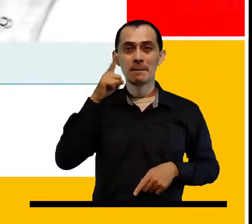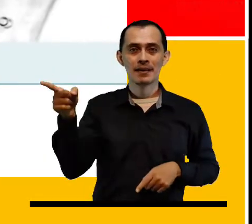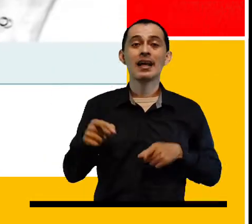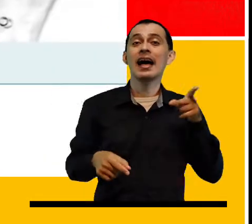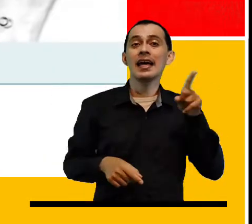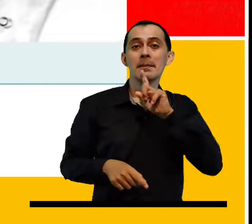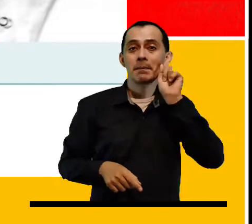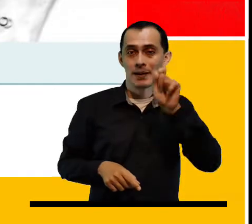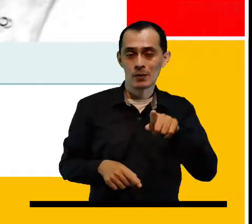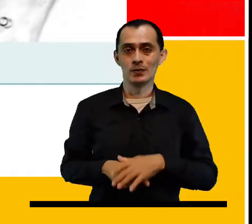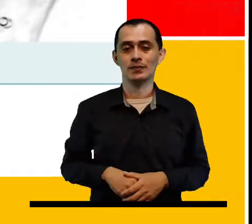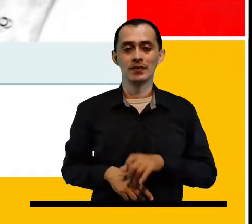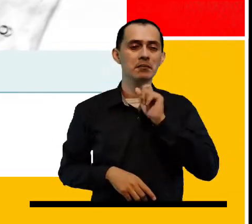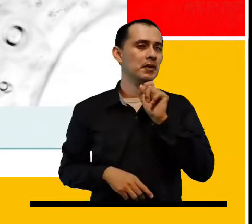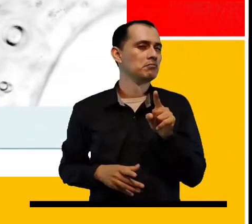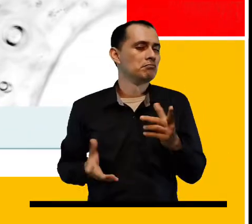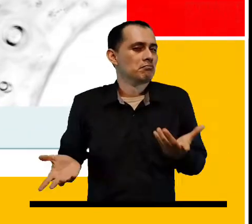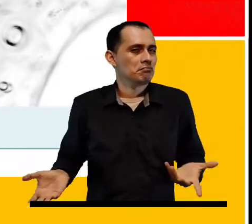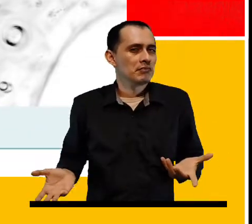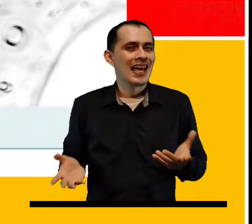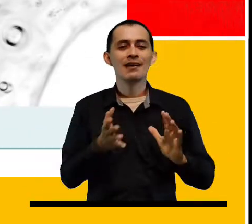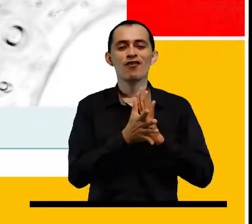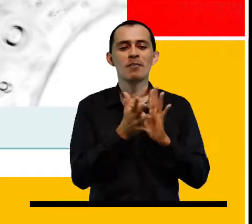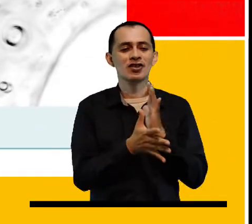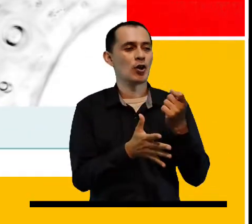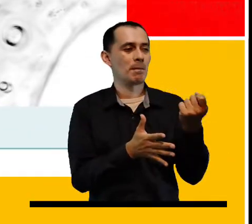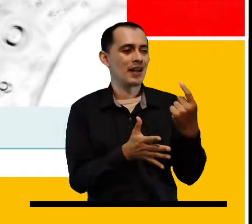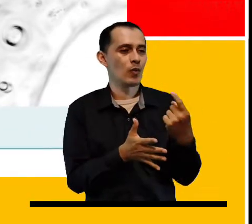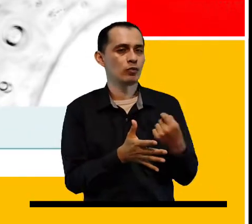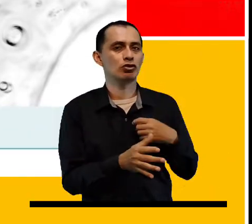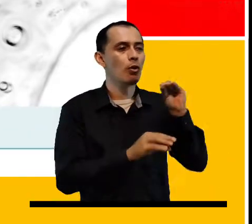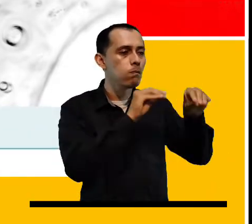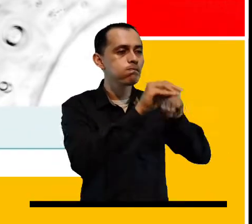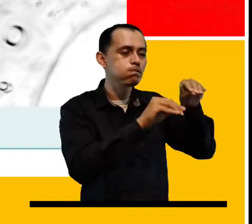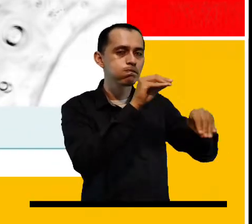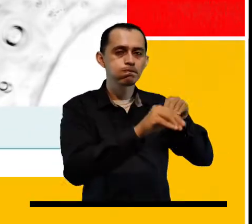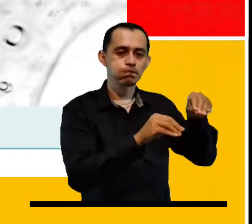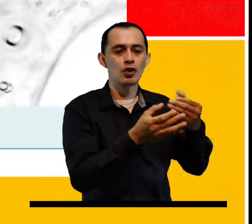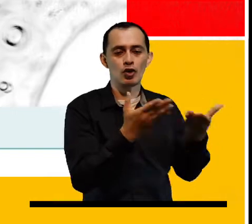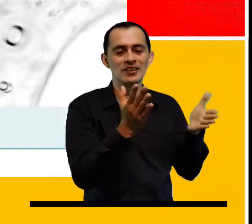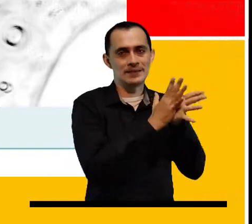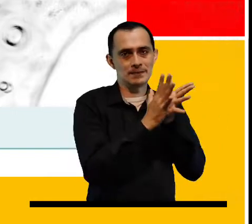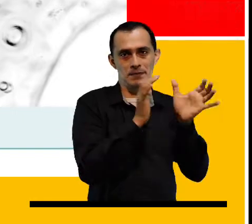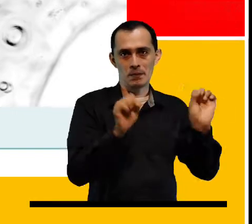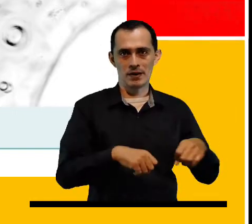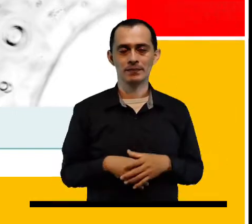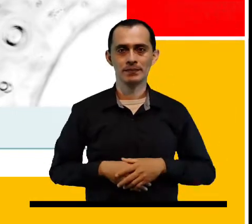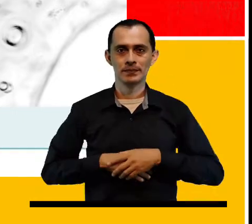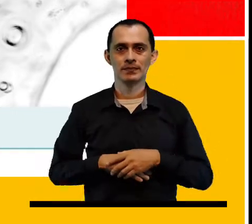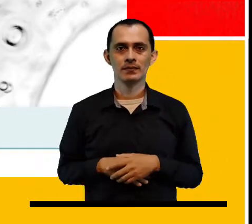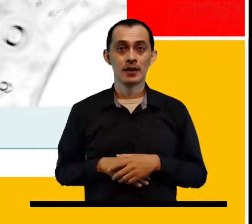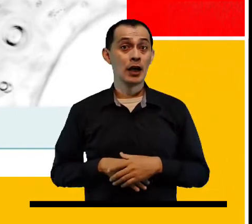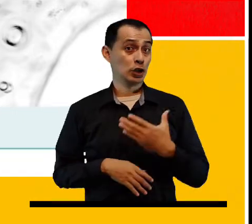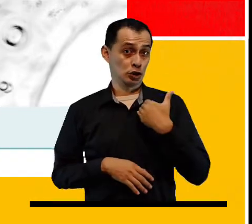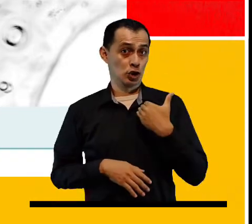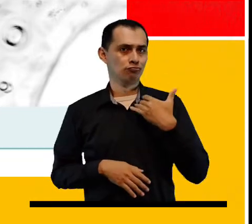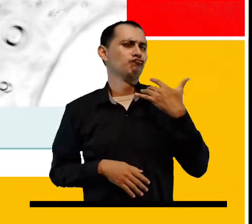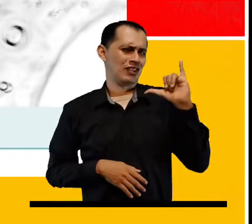base para empezar a crear su cuenta, como yo ya estoy ingresada entró en el sistema,